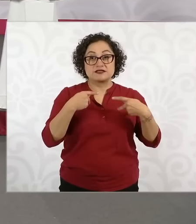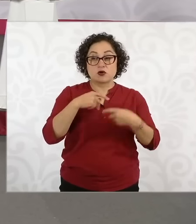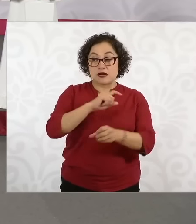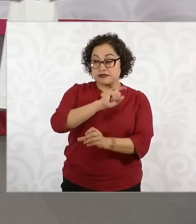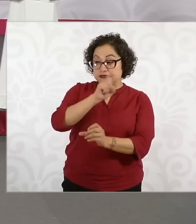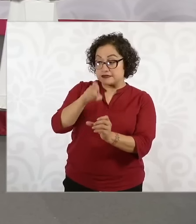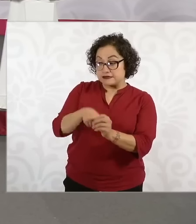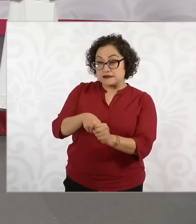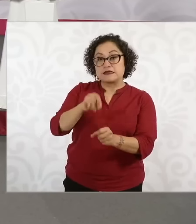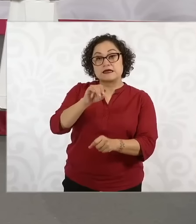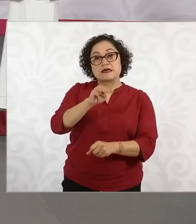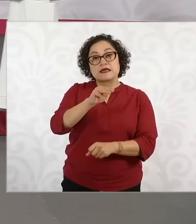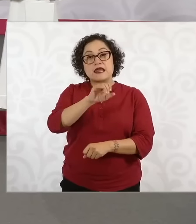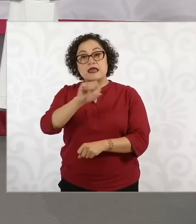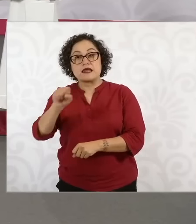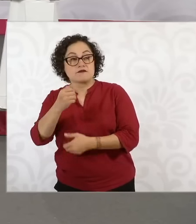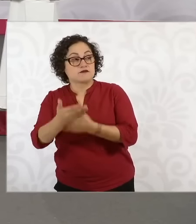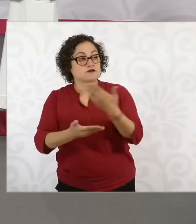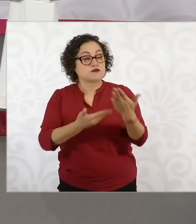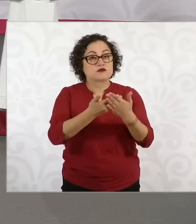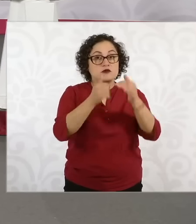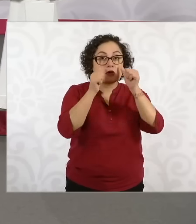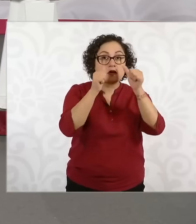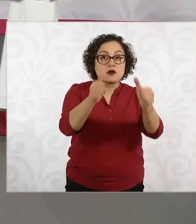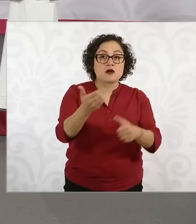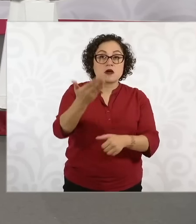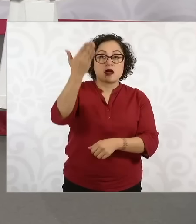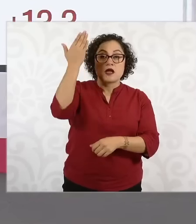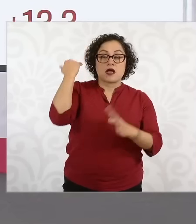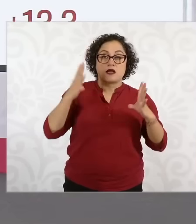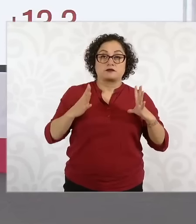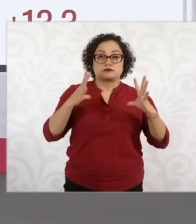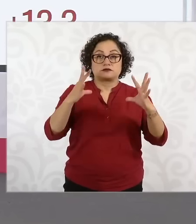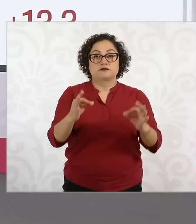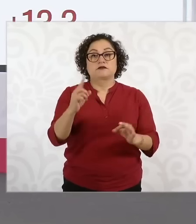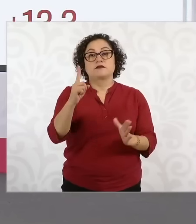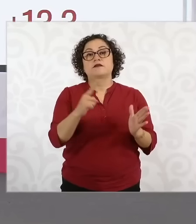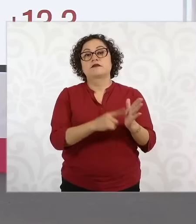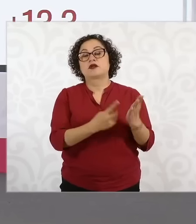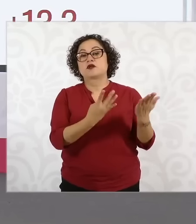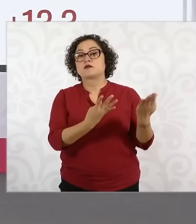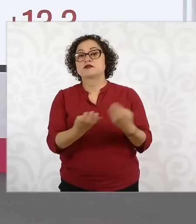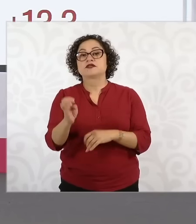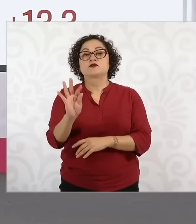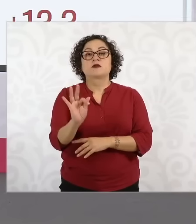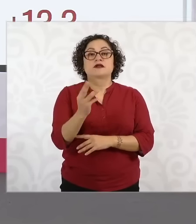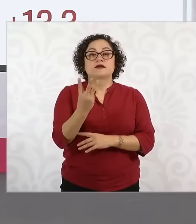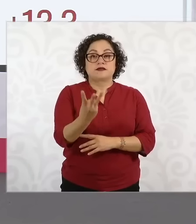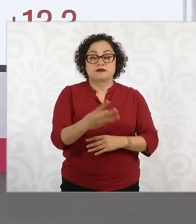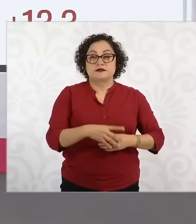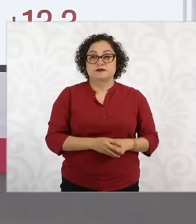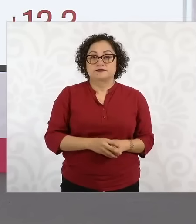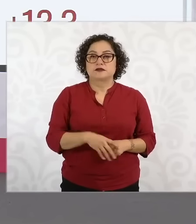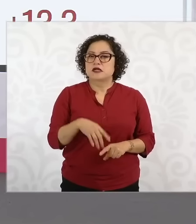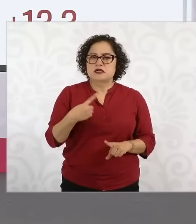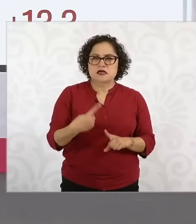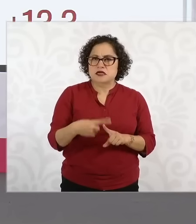IMS fue creado en 1943. En realidad fue un diseño del general Lázaro Cárdenas,